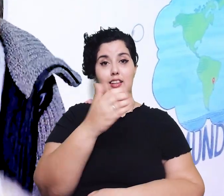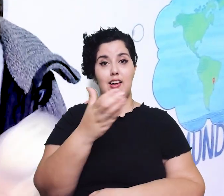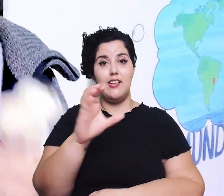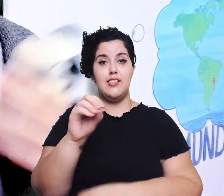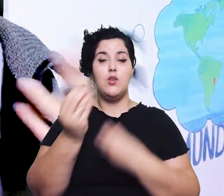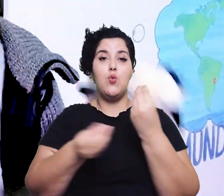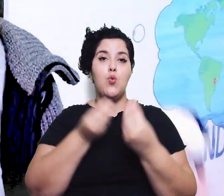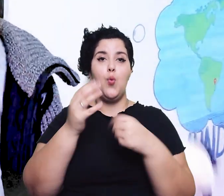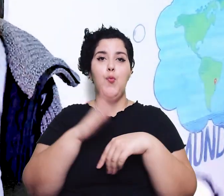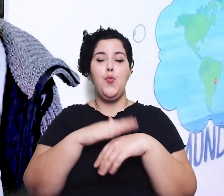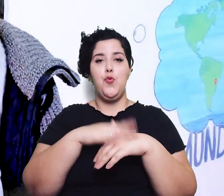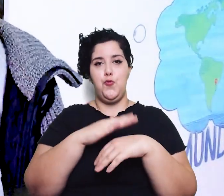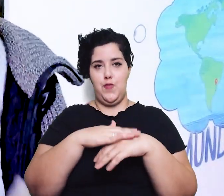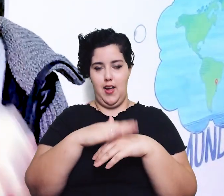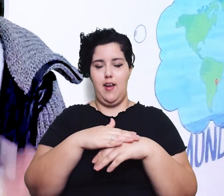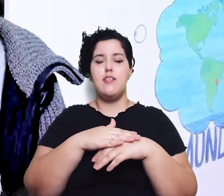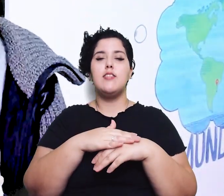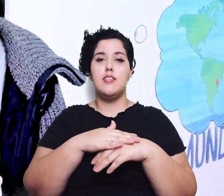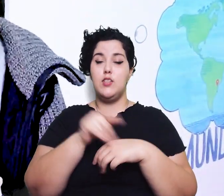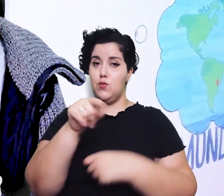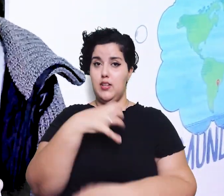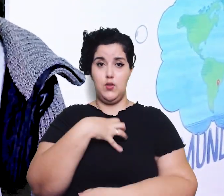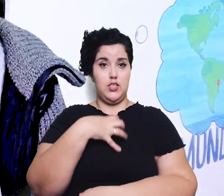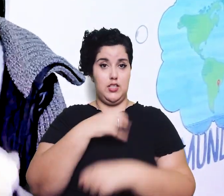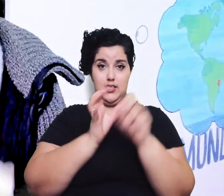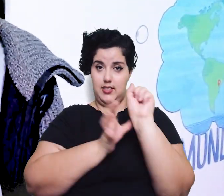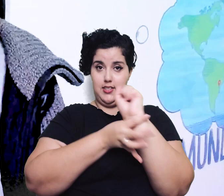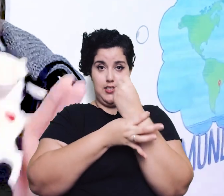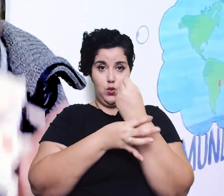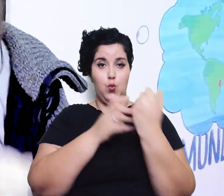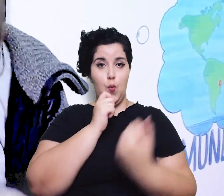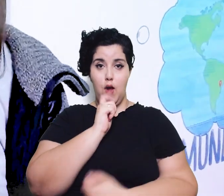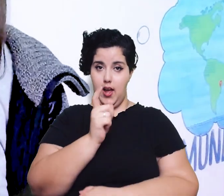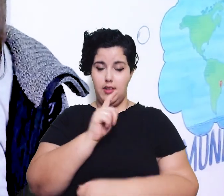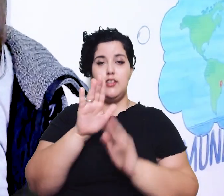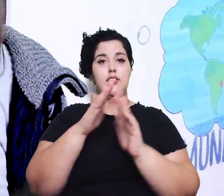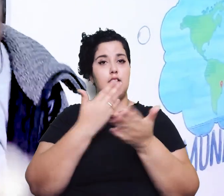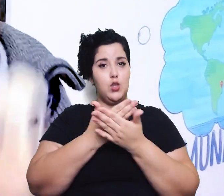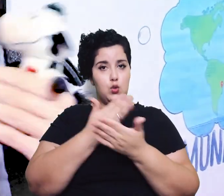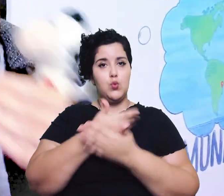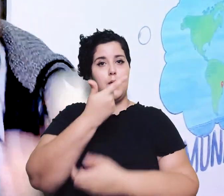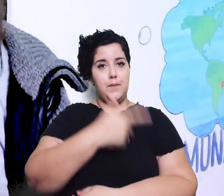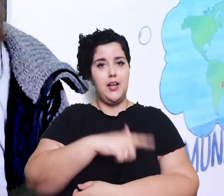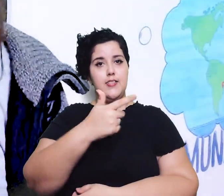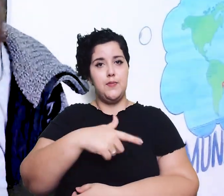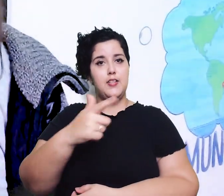seja, como resolver esse problema. Se você ainda não tá seguro, eu sugiro, estuda um pouco mais, faz mais algumas